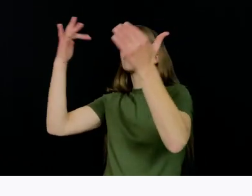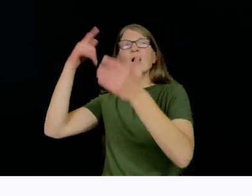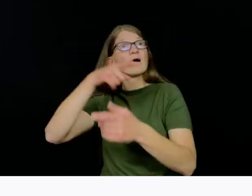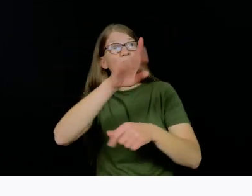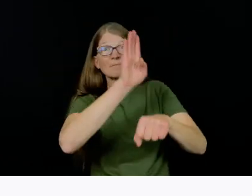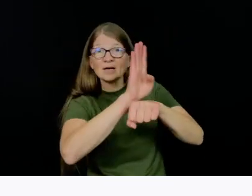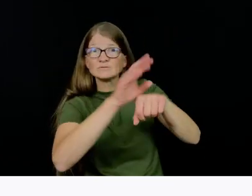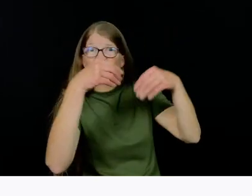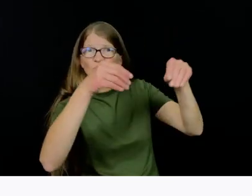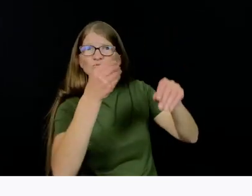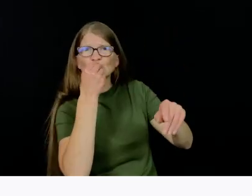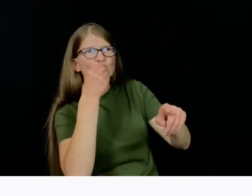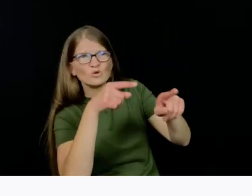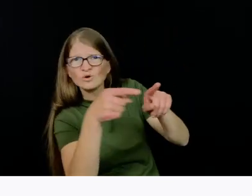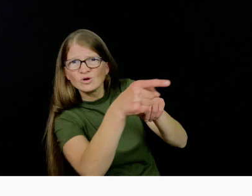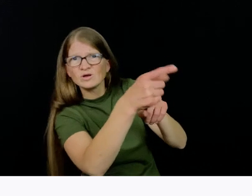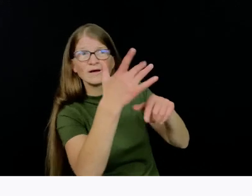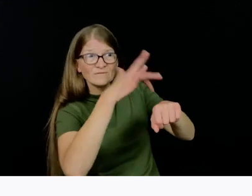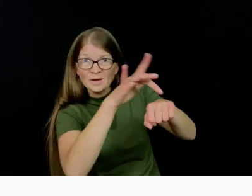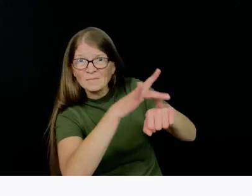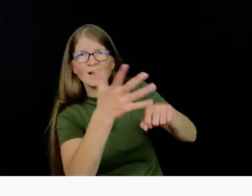ماذا تقول هذه الإشارة بلغة لا أستطيع قراءتها؟